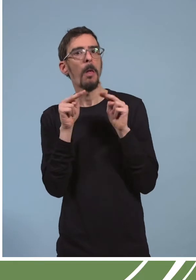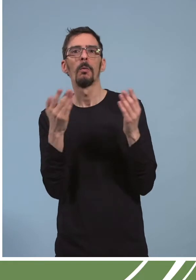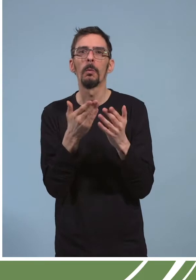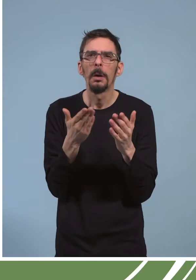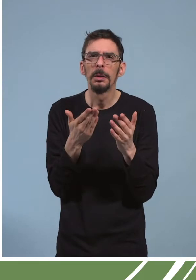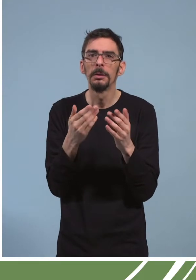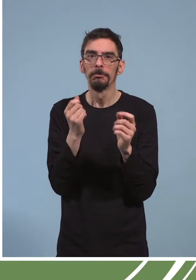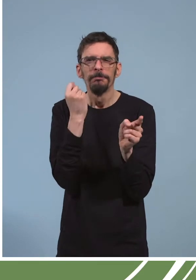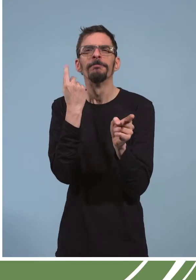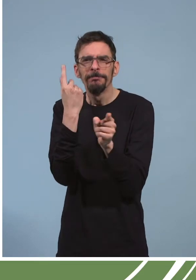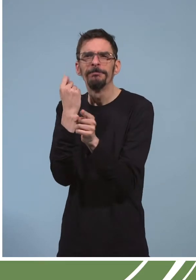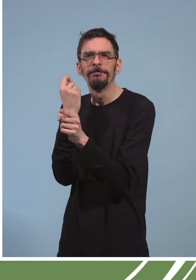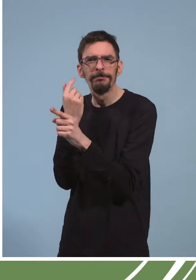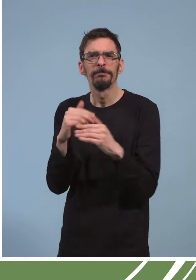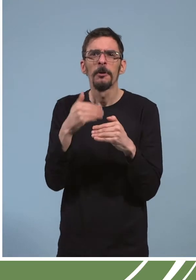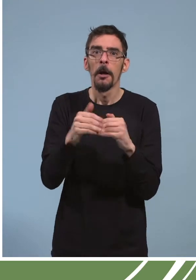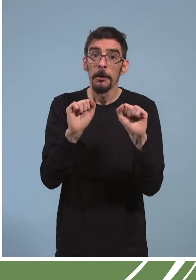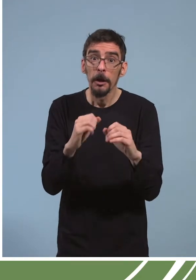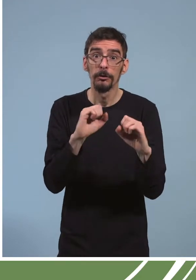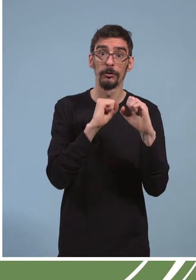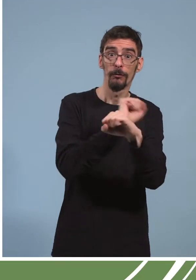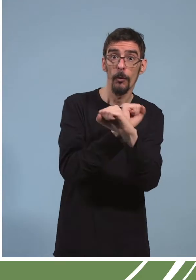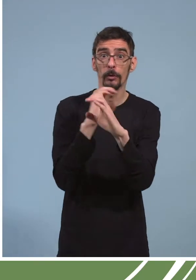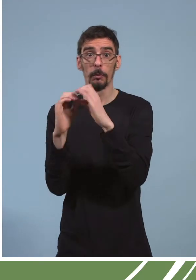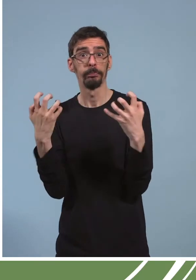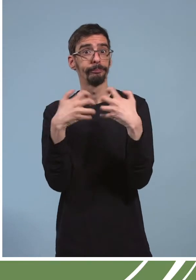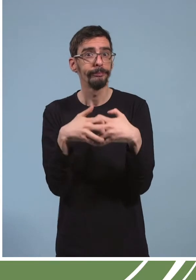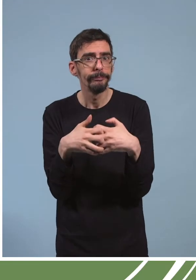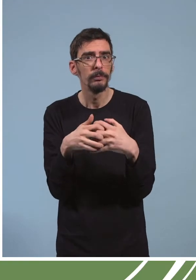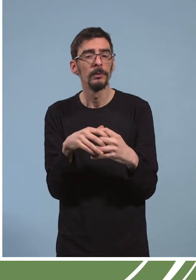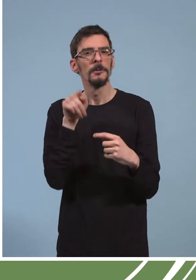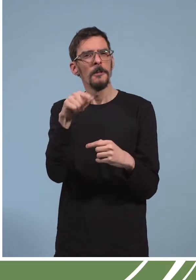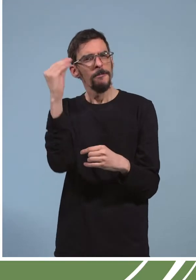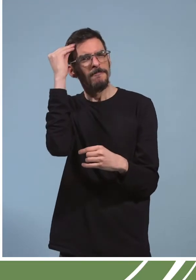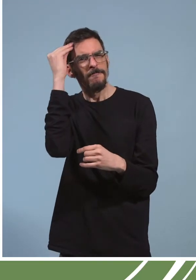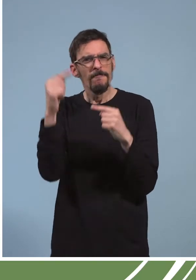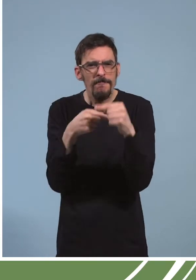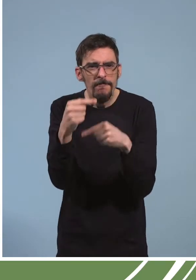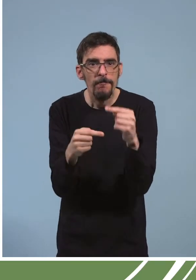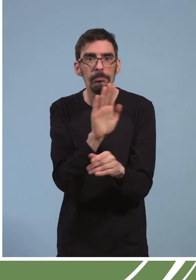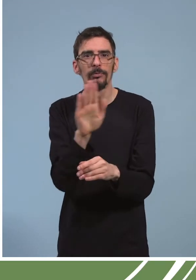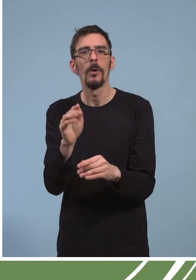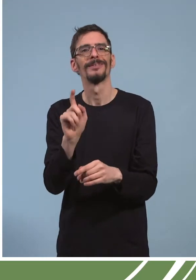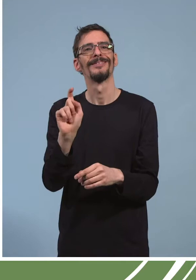Danach kannst du Hinweise und Regeln zur Kommunikation besprechen. Beachte, was deine Teilnehmenden brauchen und gib ihnen genug Pausen.